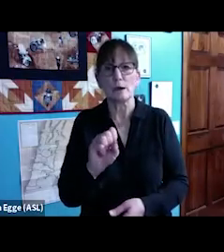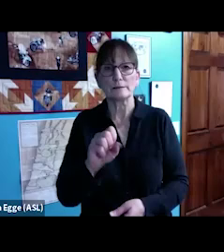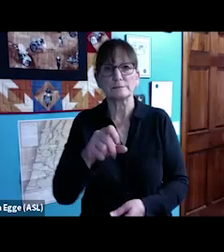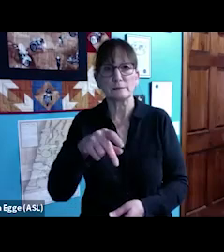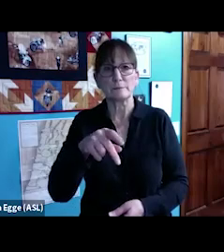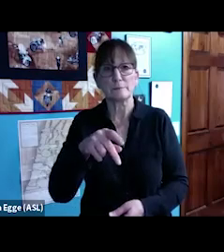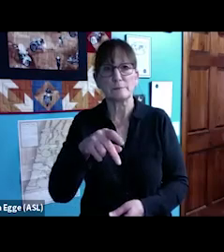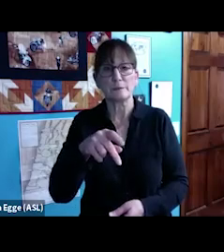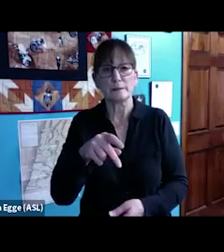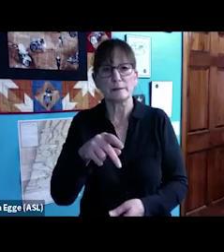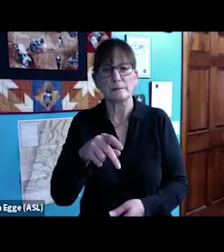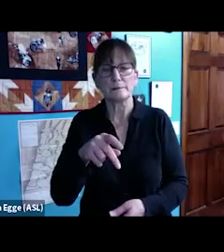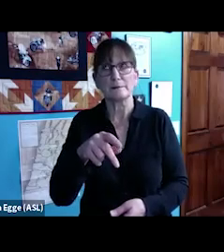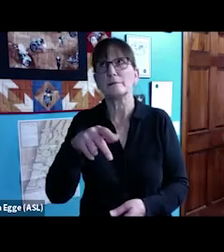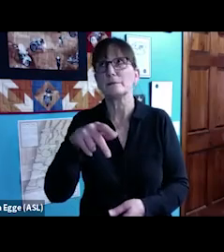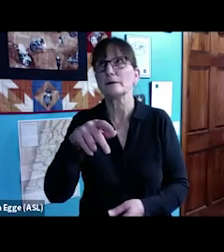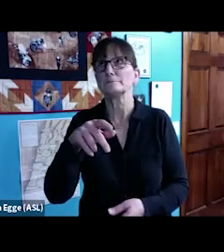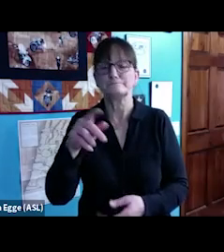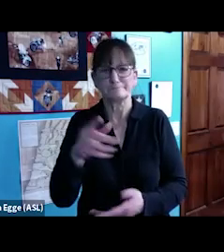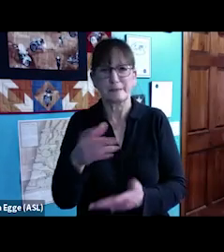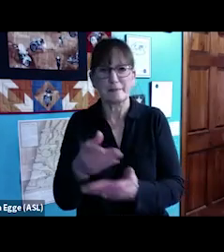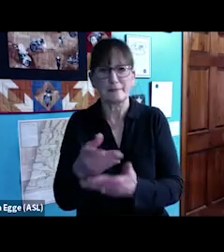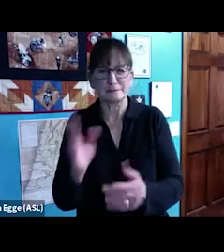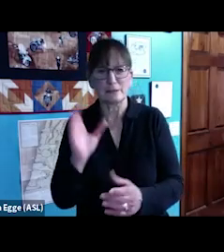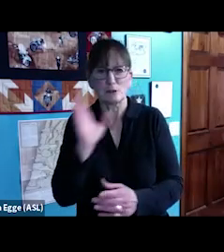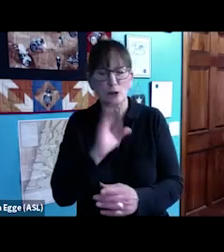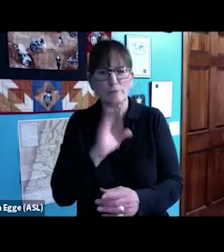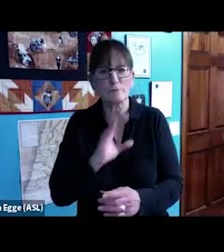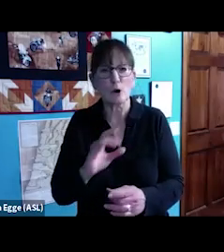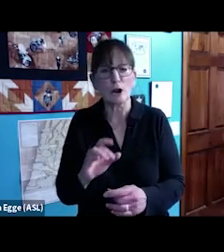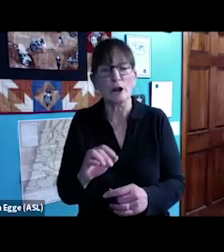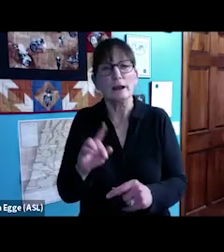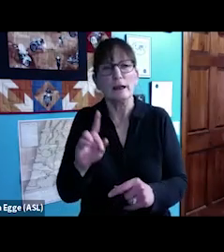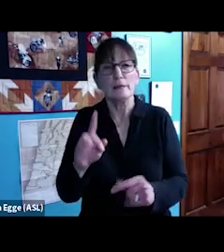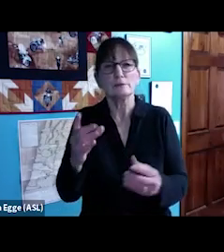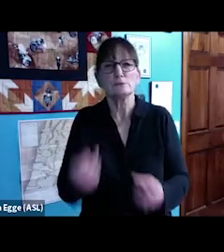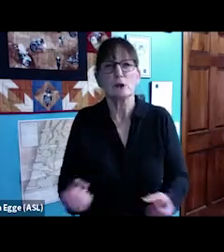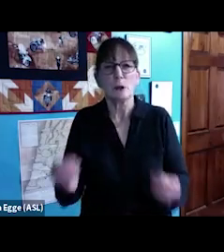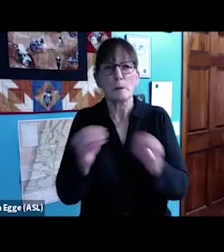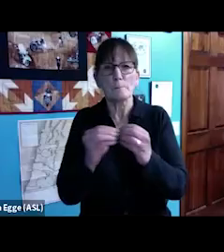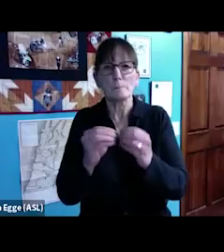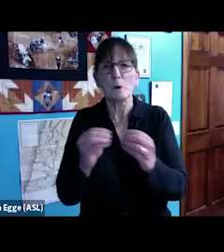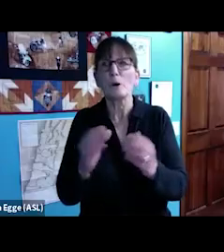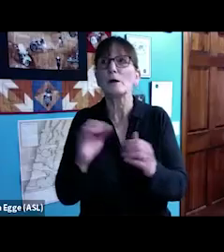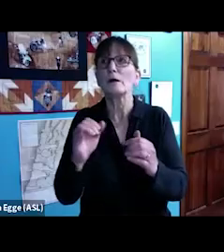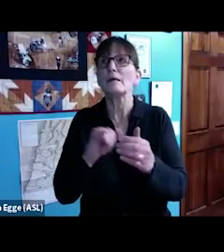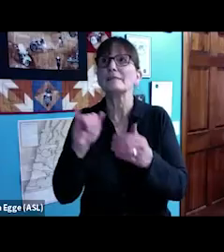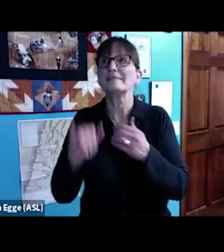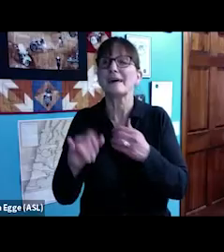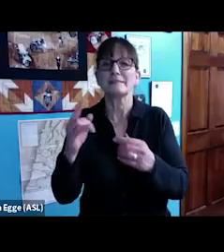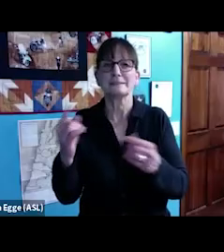Por ejemplo, mi enlace de la oficina de campo de la SSA solicitó que incluya el SSA-16